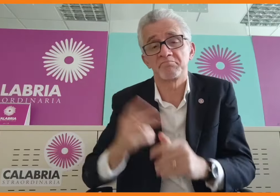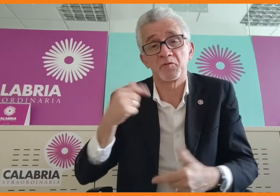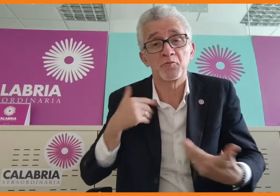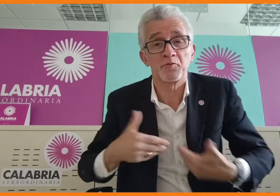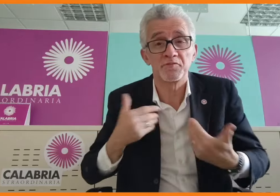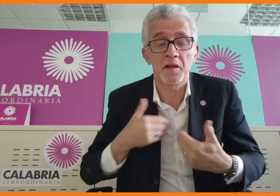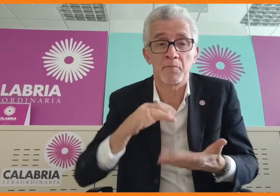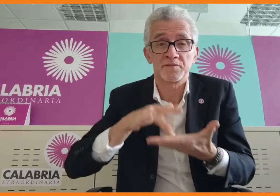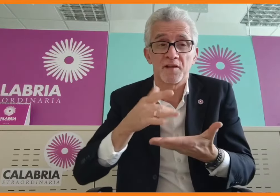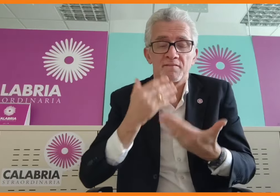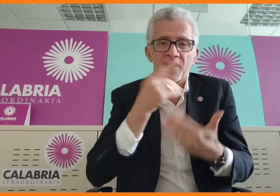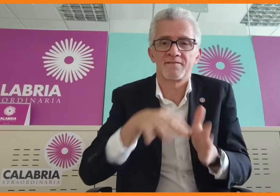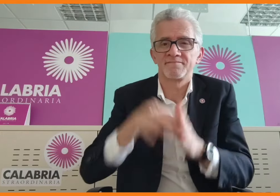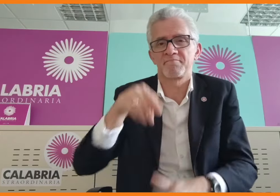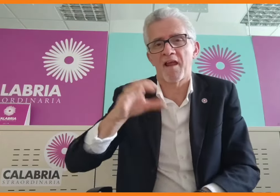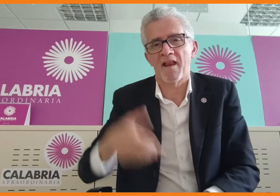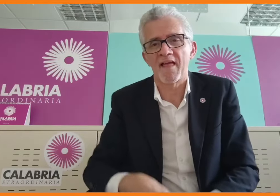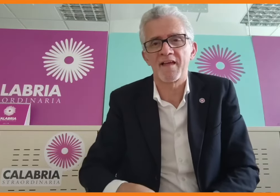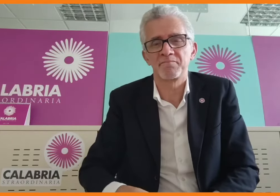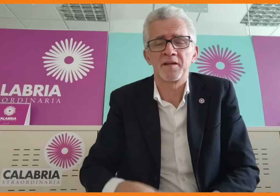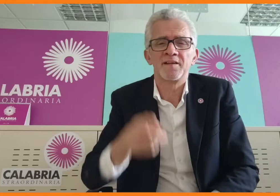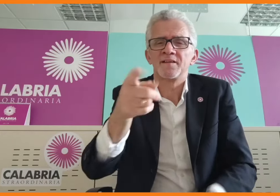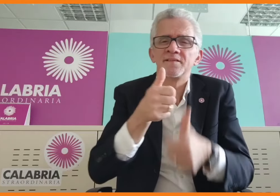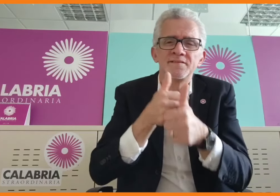Sono davvero contento che la Sede Centrale abbia accolto la candidatura della Calabria.